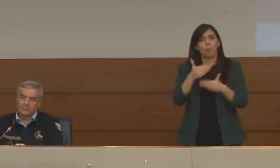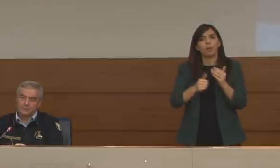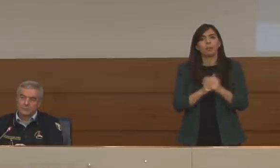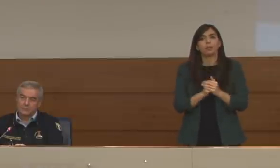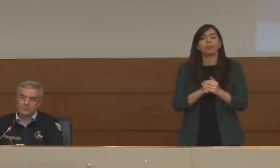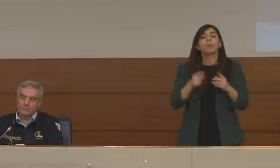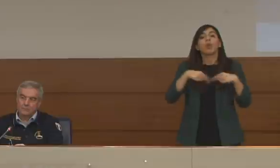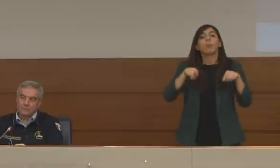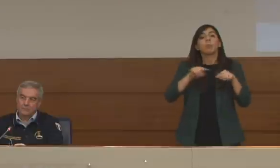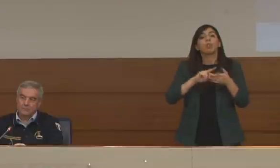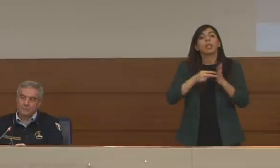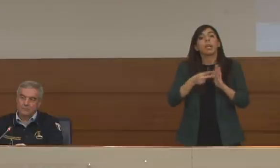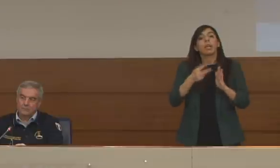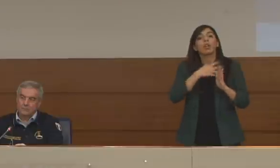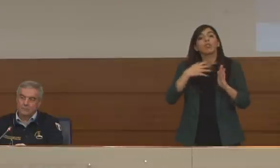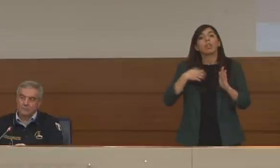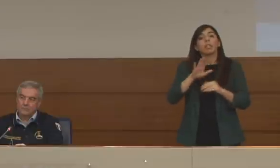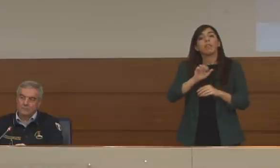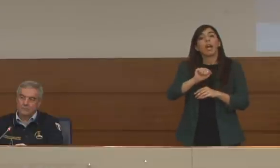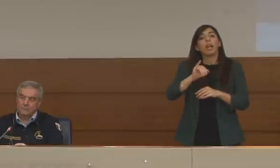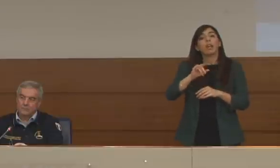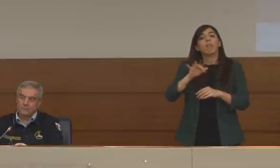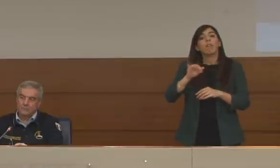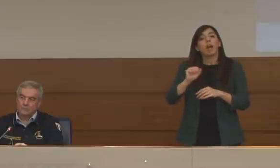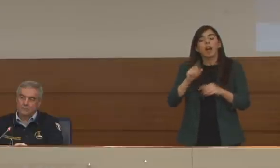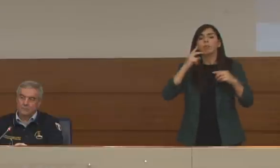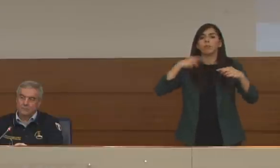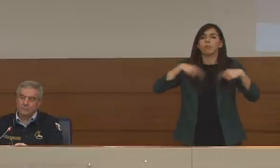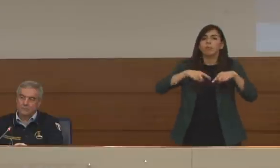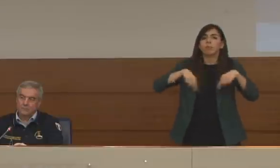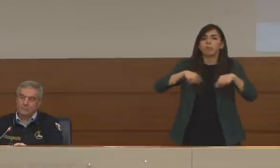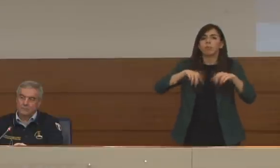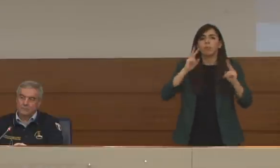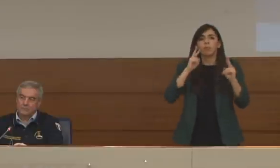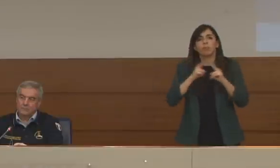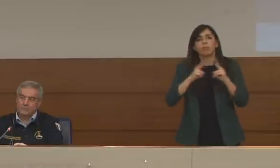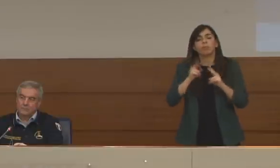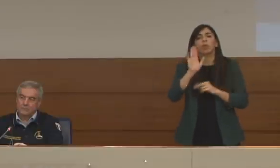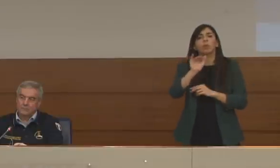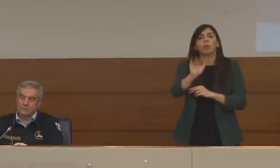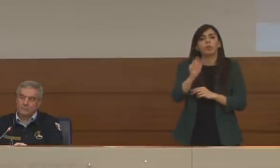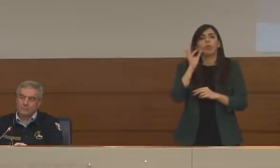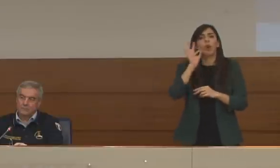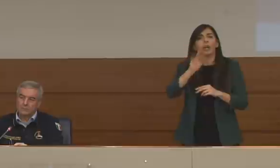dell'AIFA si riunisce su base quotidiana per valutare nuovi studi e nuovi farmaci.